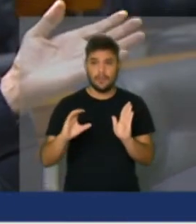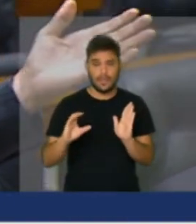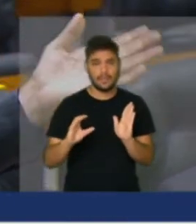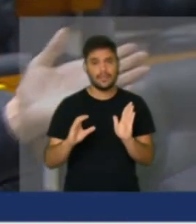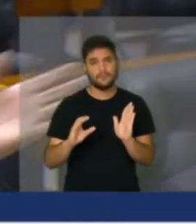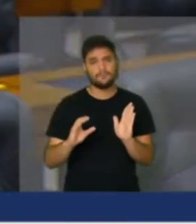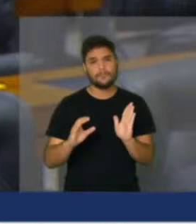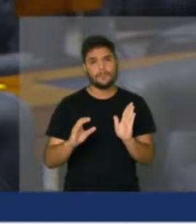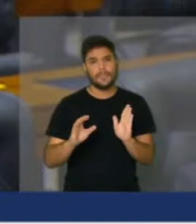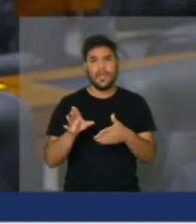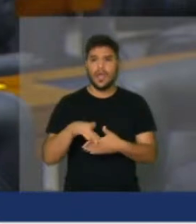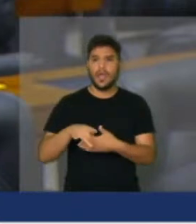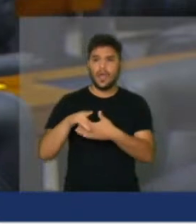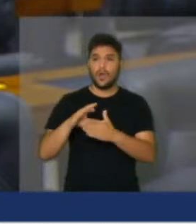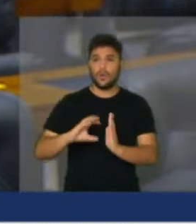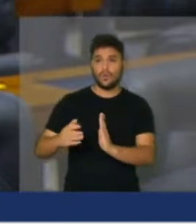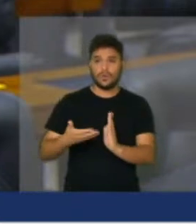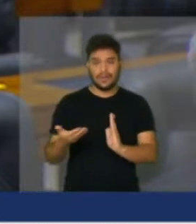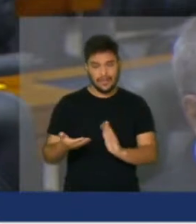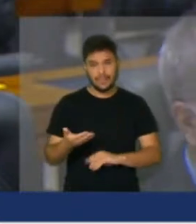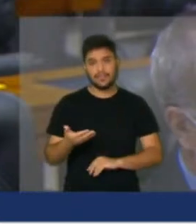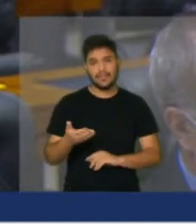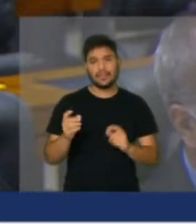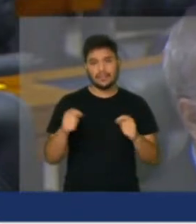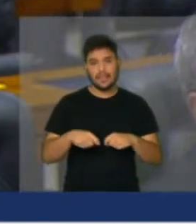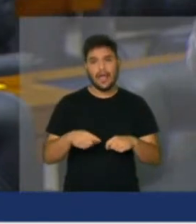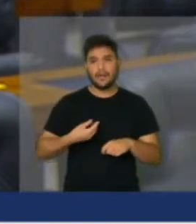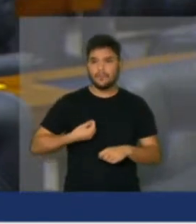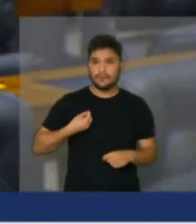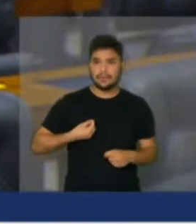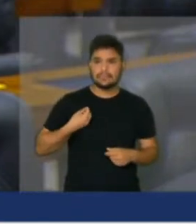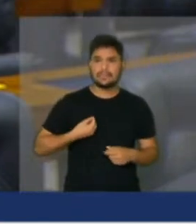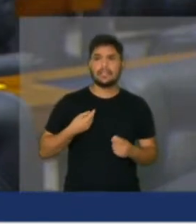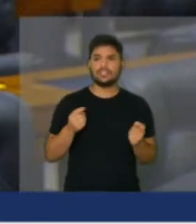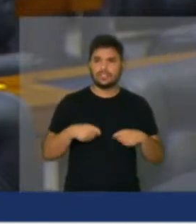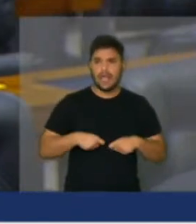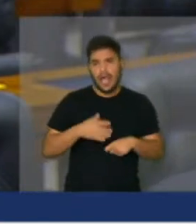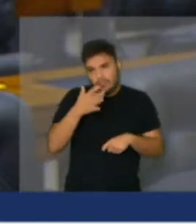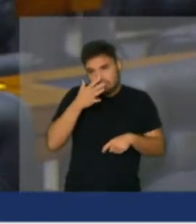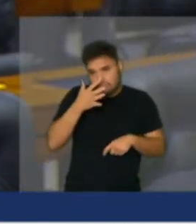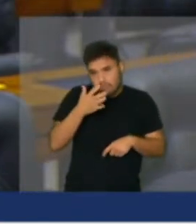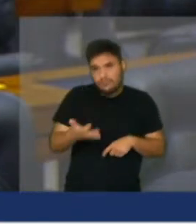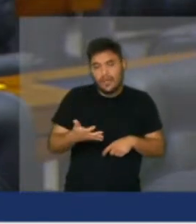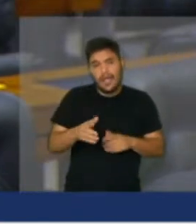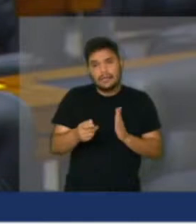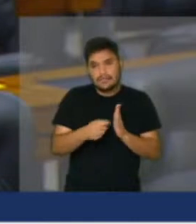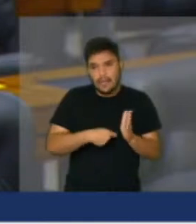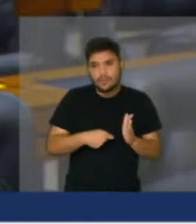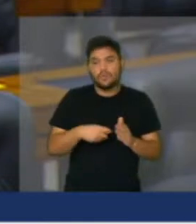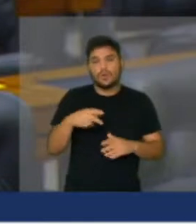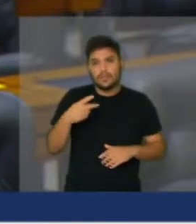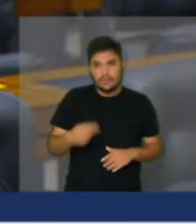POSSAM ESTAR PRESENTES... E PRESTIGIAR A PROMULGAÇÃO DE OU DO DEPUTADO, DO SENADOR RODRIGO PACHECO, PRESIDENTE DO CONGRESSO,